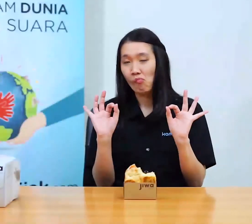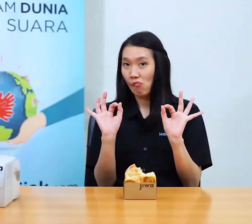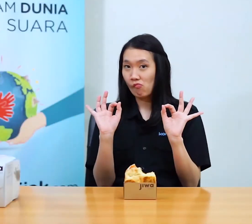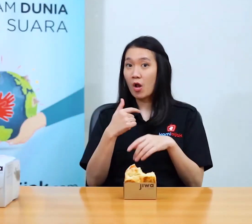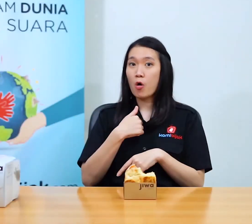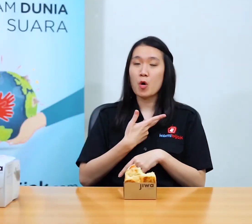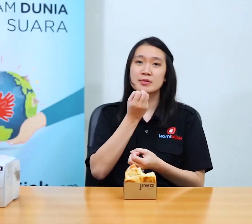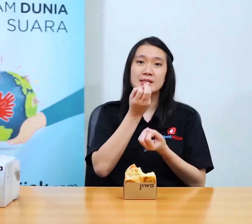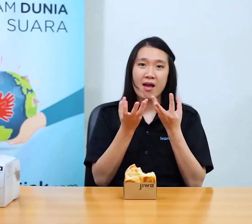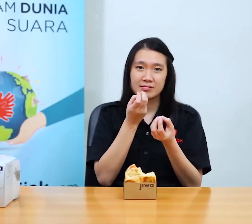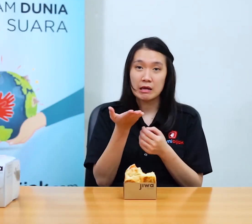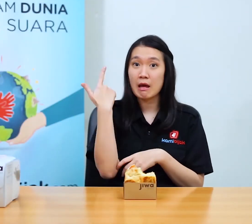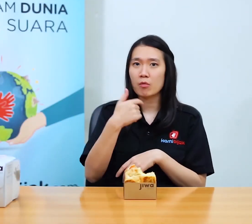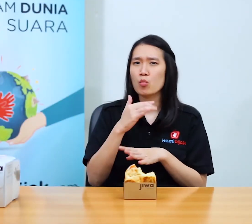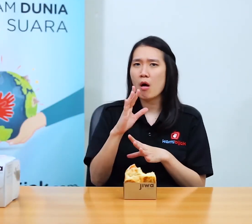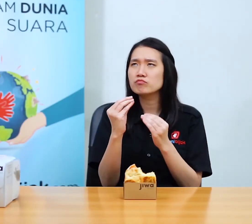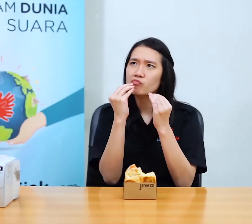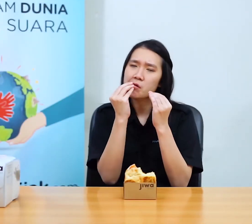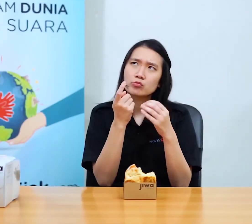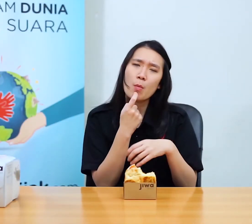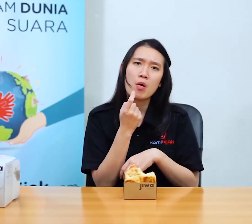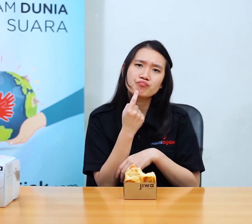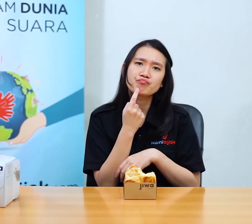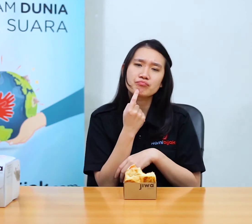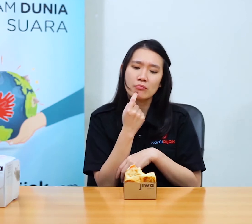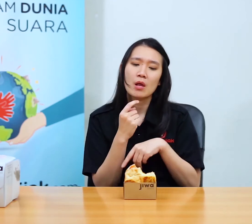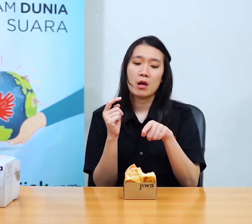Oke, saya mau jelasin ya, tadi saya sudah mencoba.